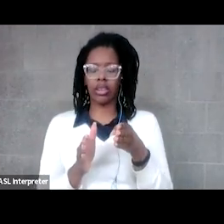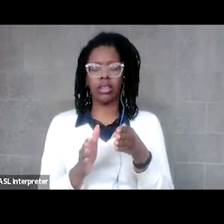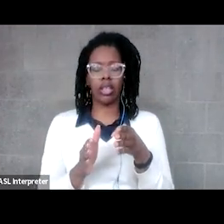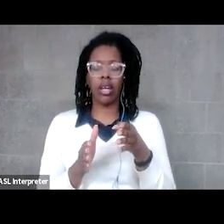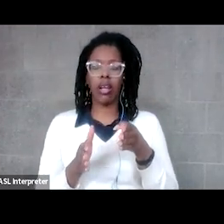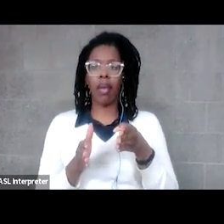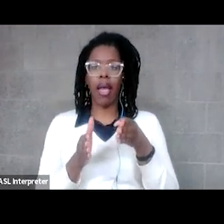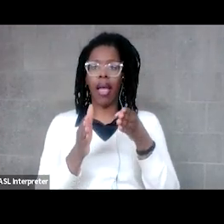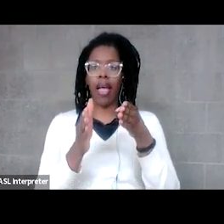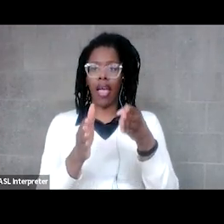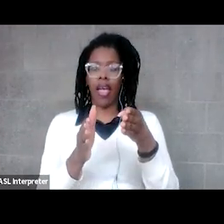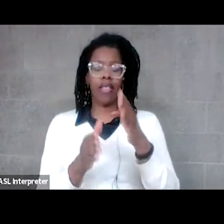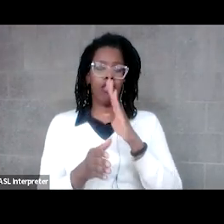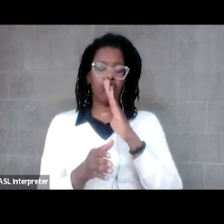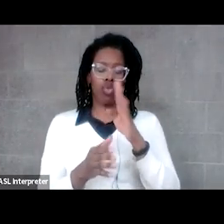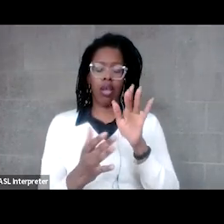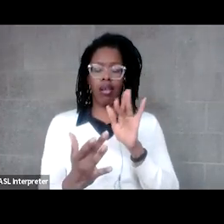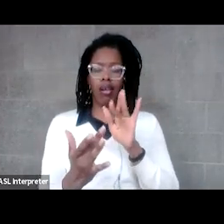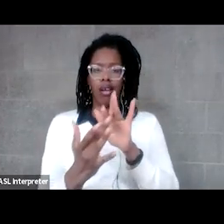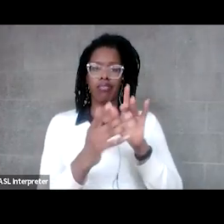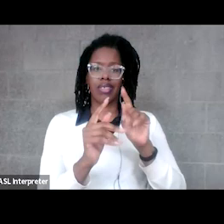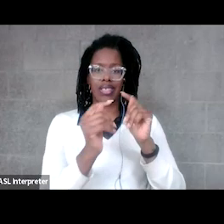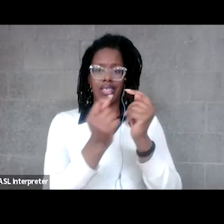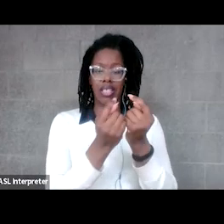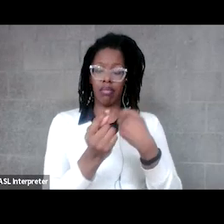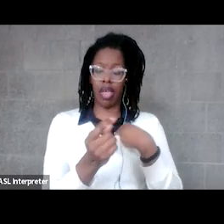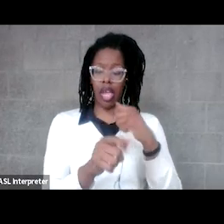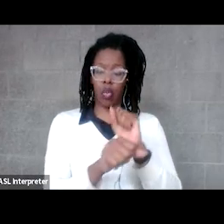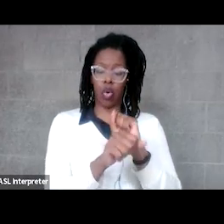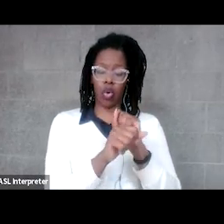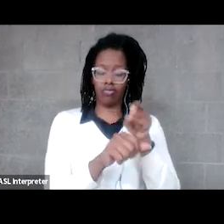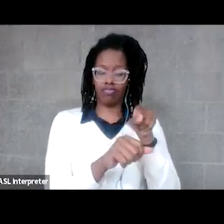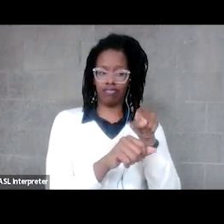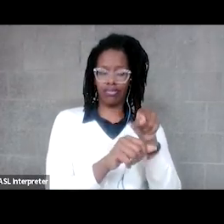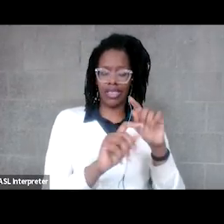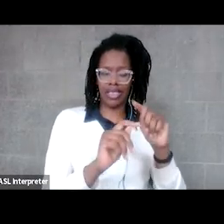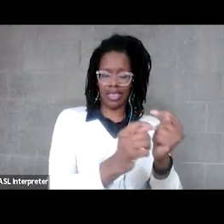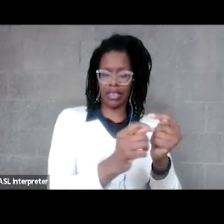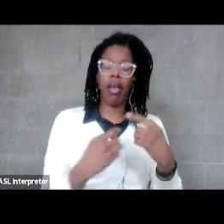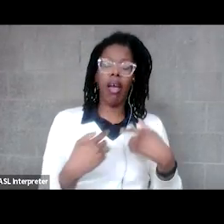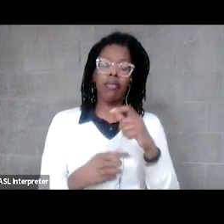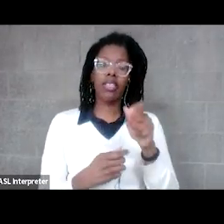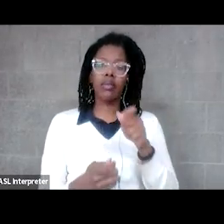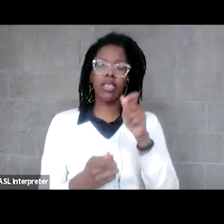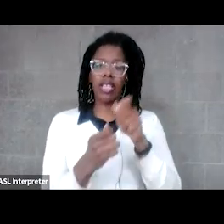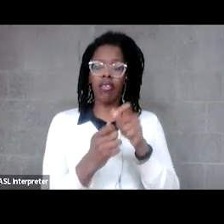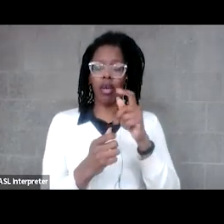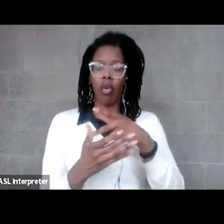el equipo de divulgación callejera con el que trabajo. También hay programas específicos para niños